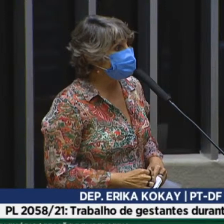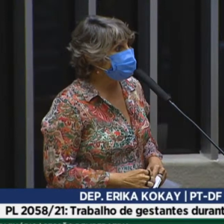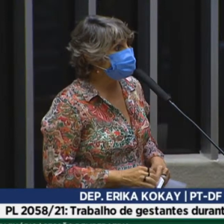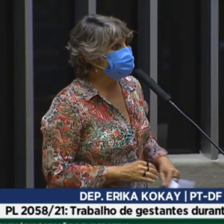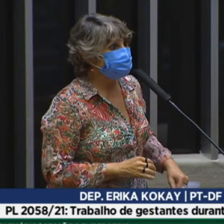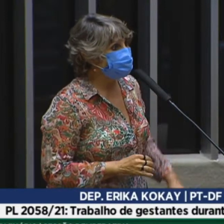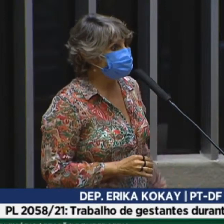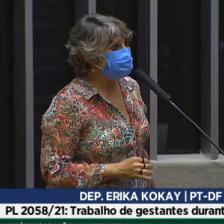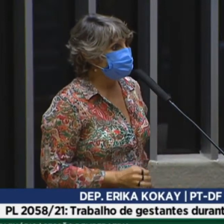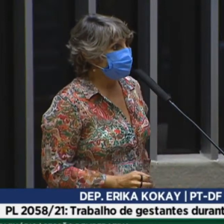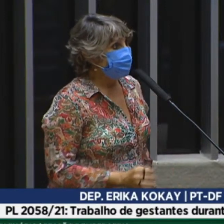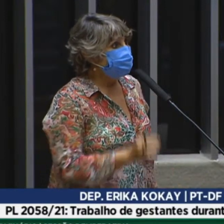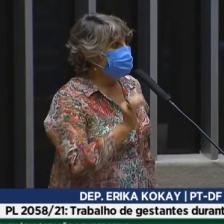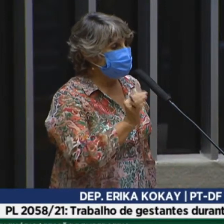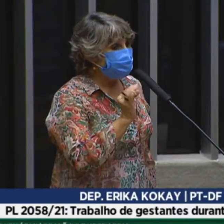TERÁA NOSSA DIGITAL, PROJETOS QUE TIRAM DIREITOS DE